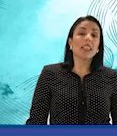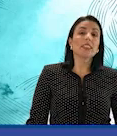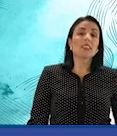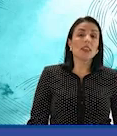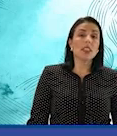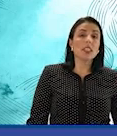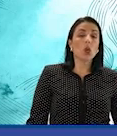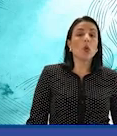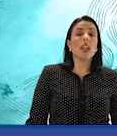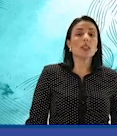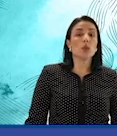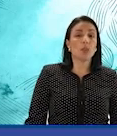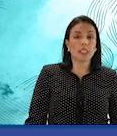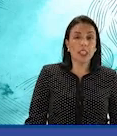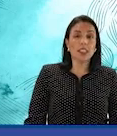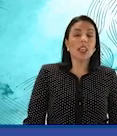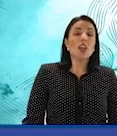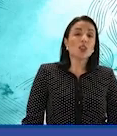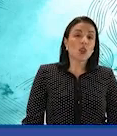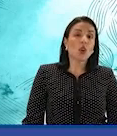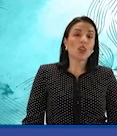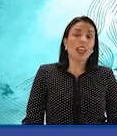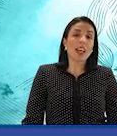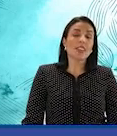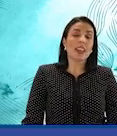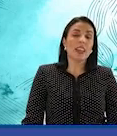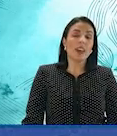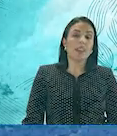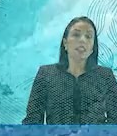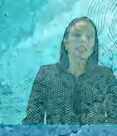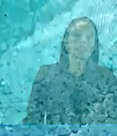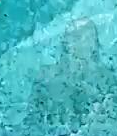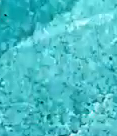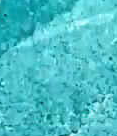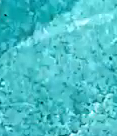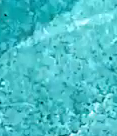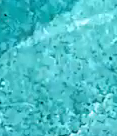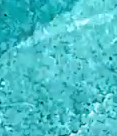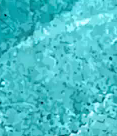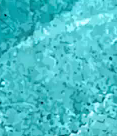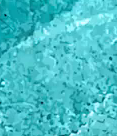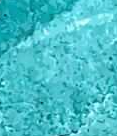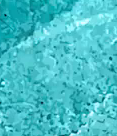está establecido cuál es subpartidas son las que deben la institución